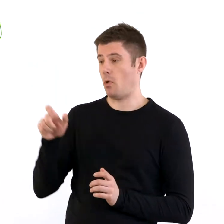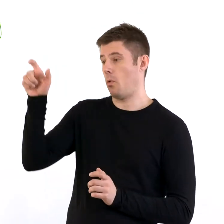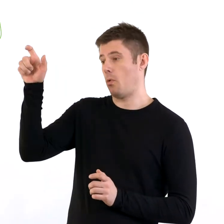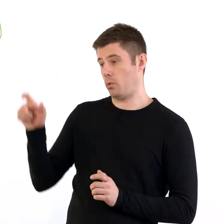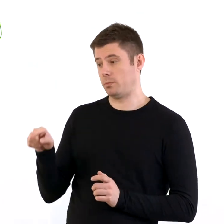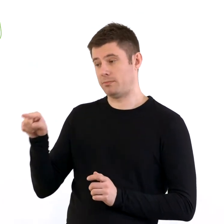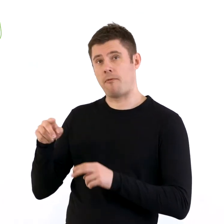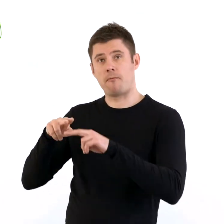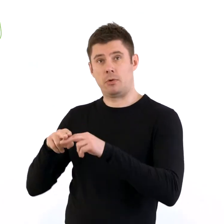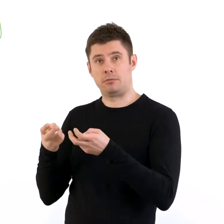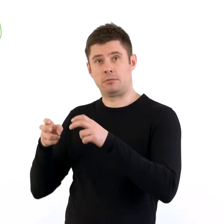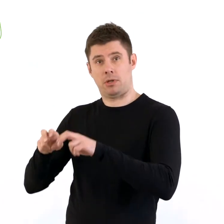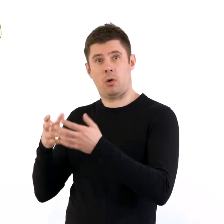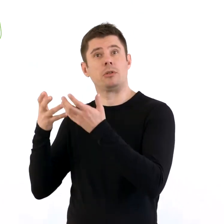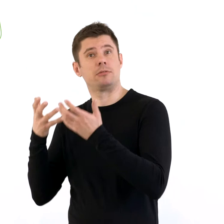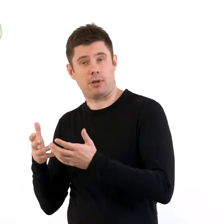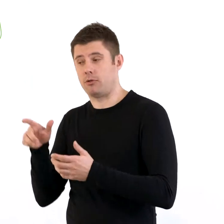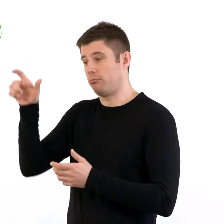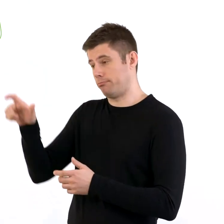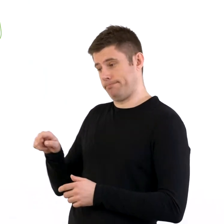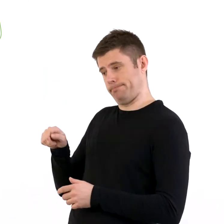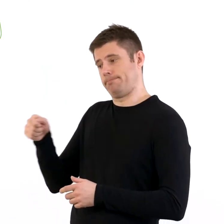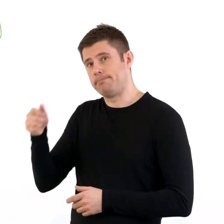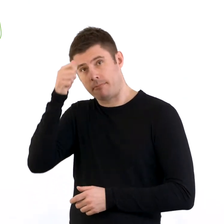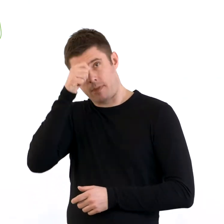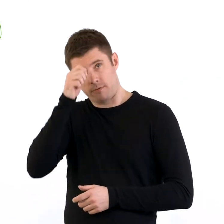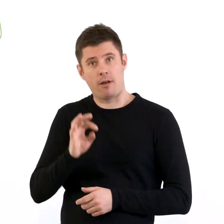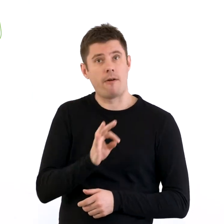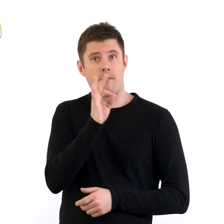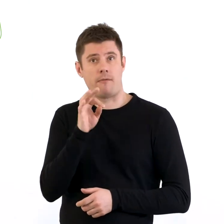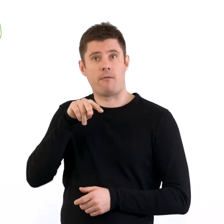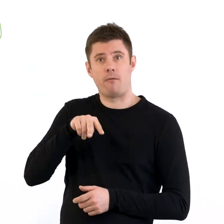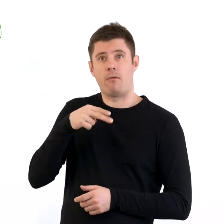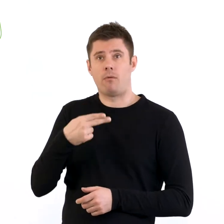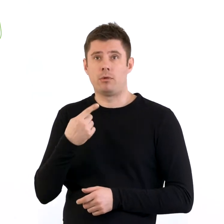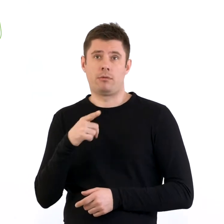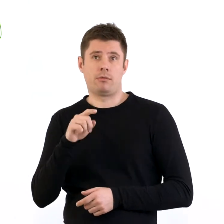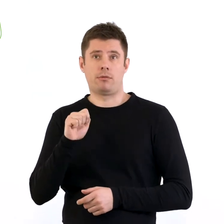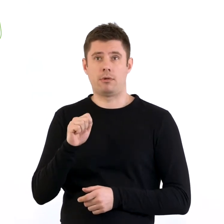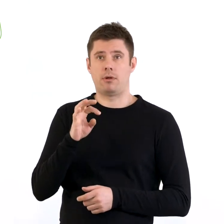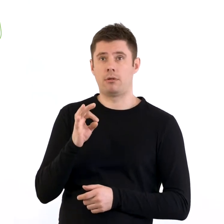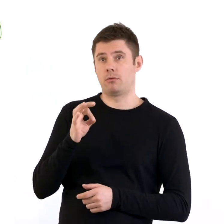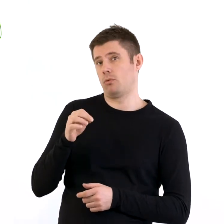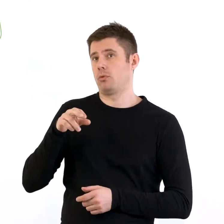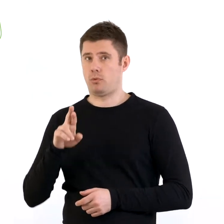Osobę tworzącą fundację nazywamy fundatorem.